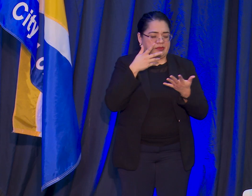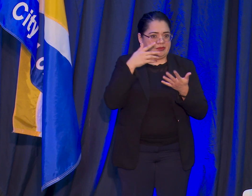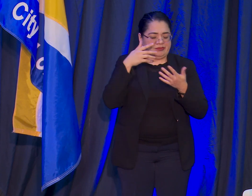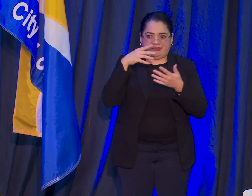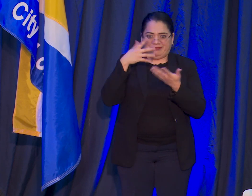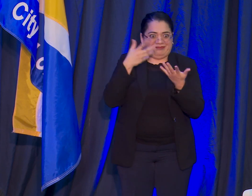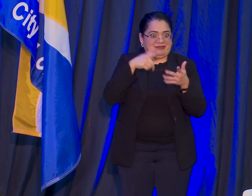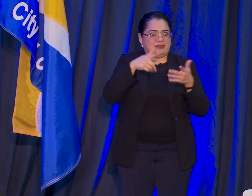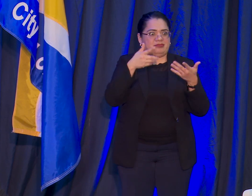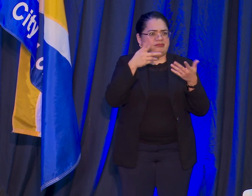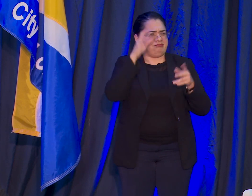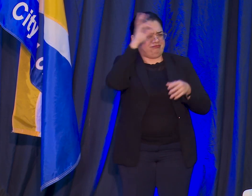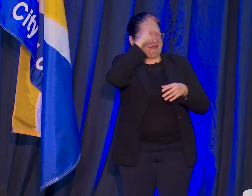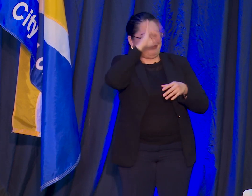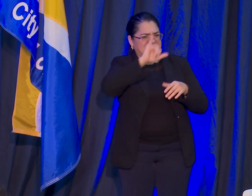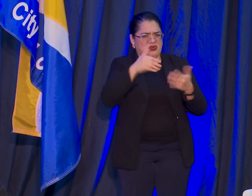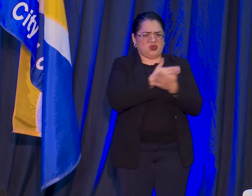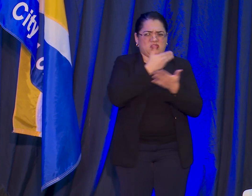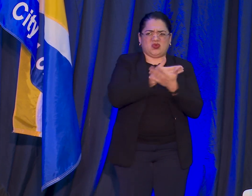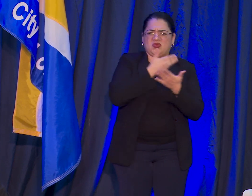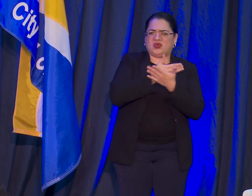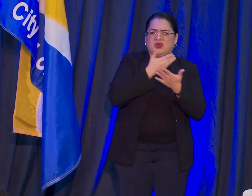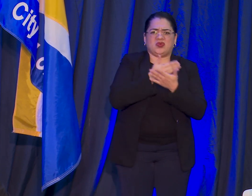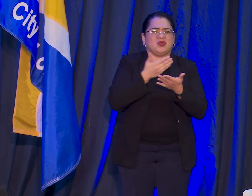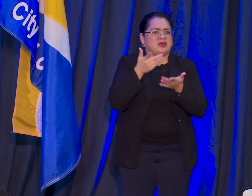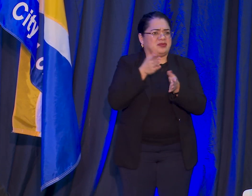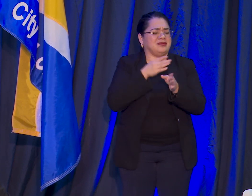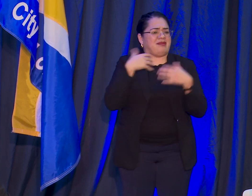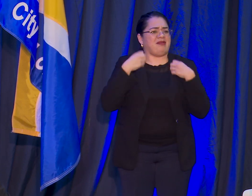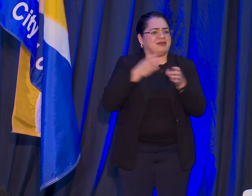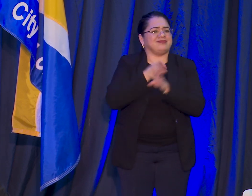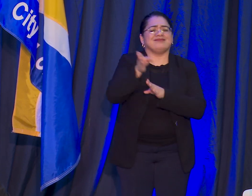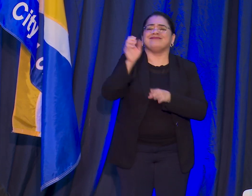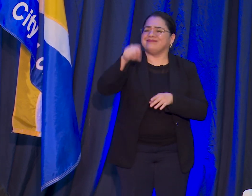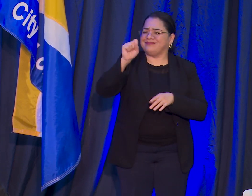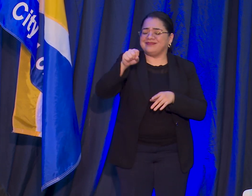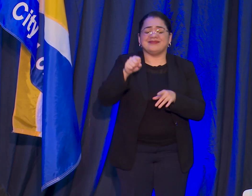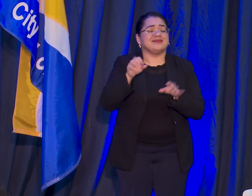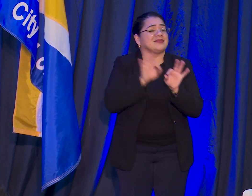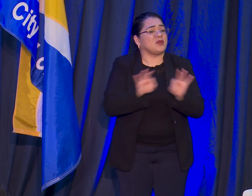reputable okay SE queda en caso es el lado en las manos el buen Tatum are so